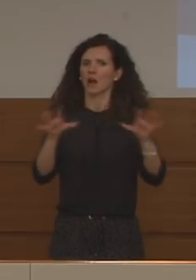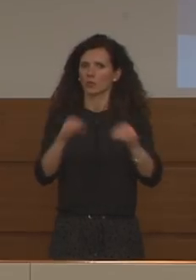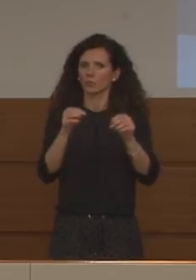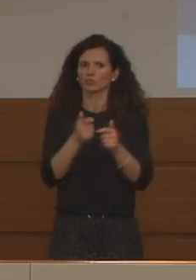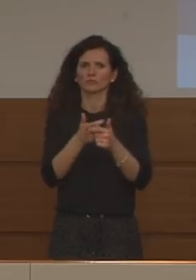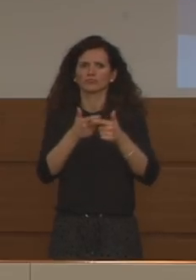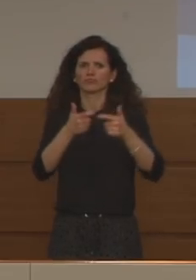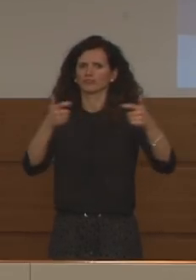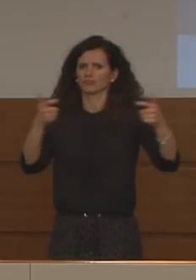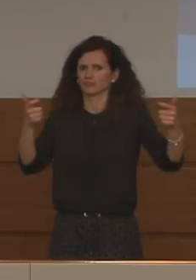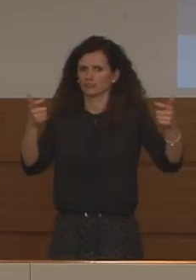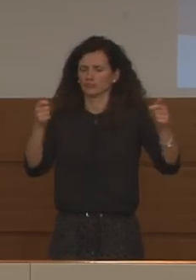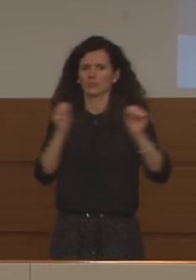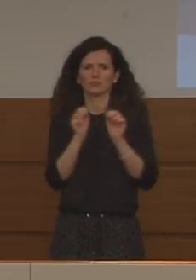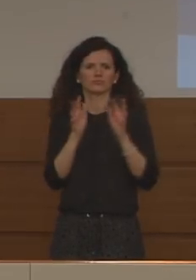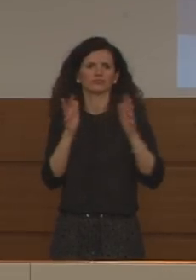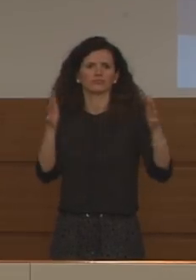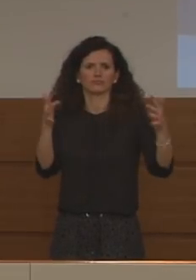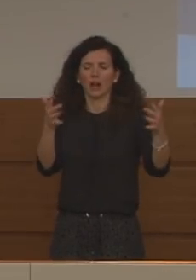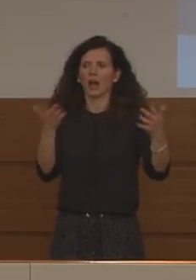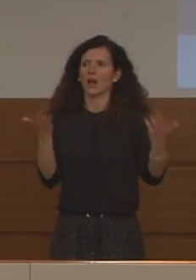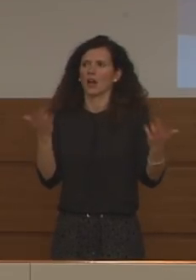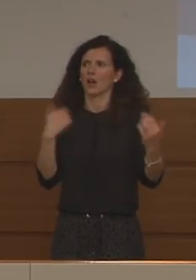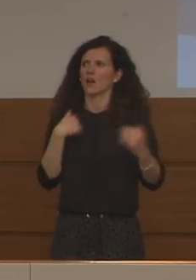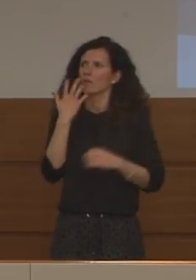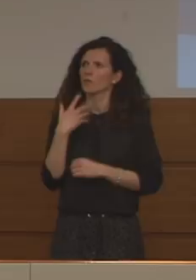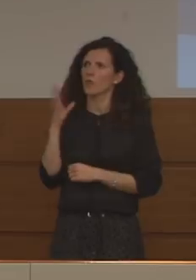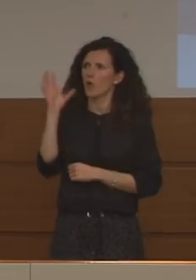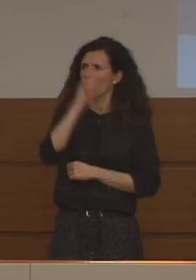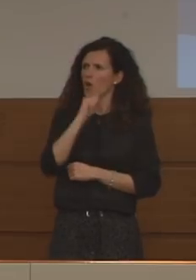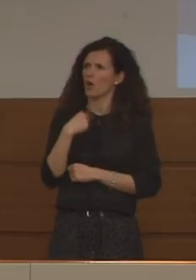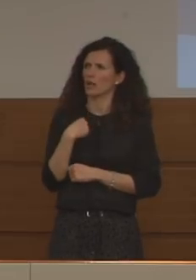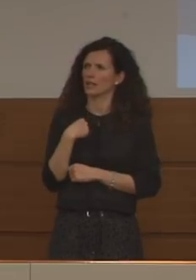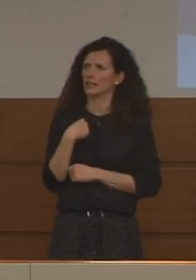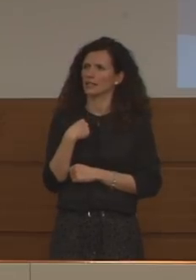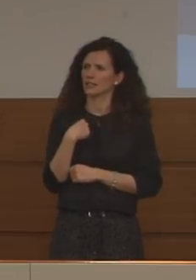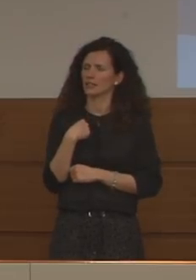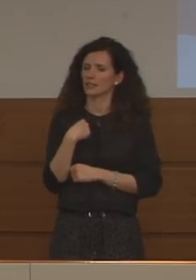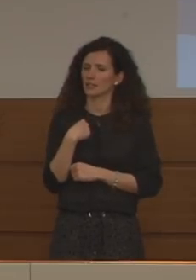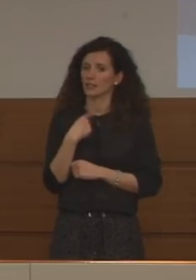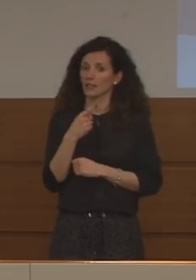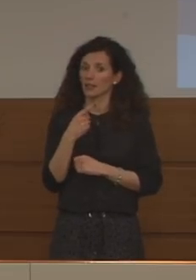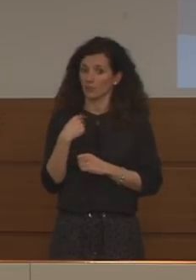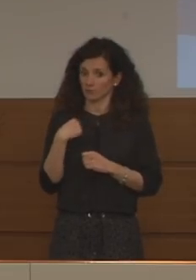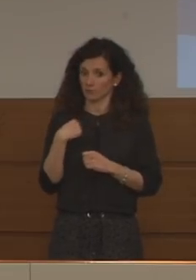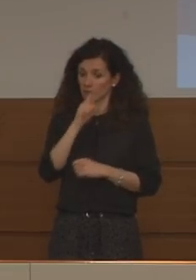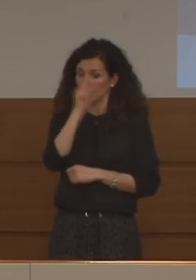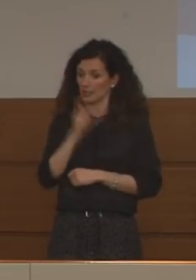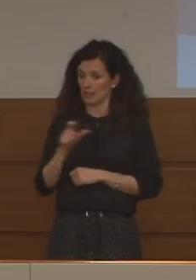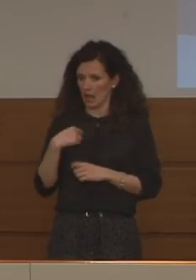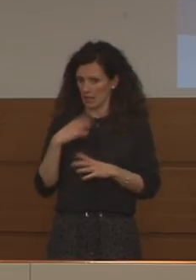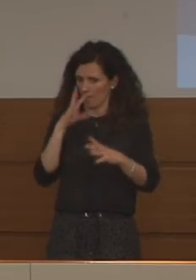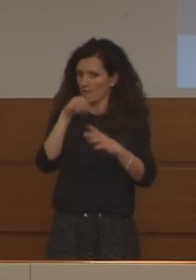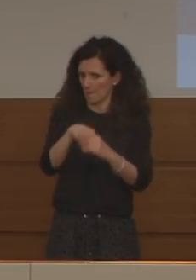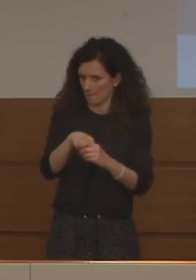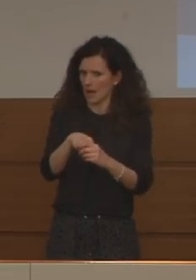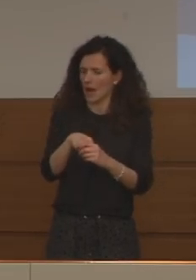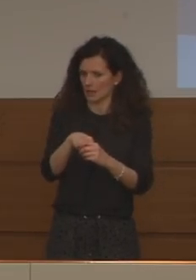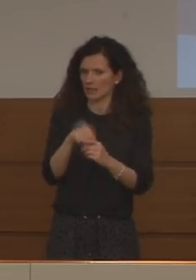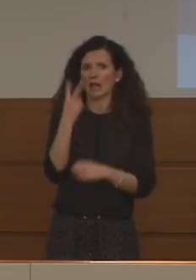Voglio capire, vogliamo capire intanto quanto questo potrà riguardare anche noi e se le misure intraprese potranno essere, ci vorrà essere